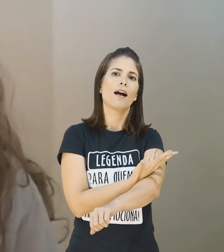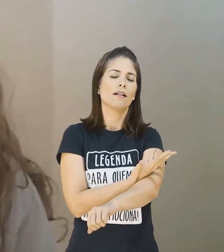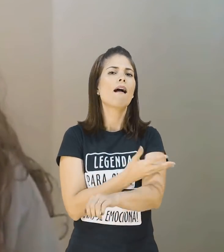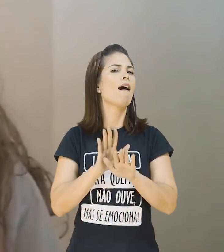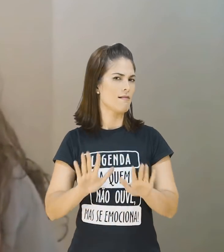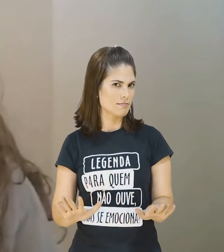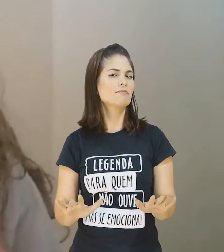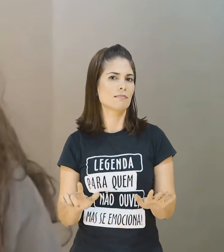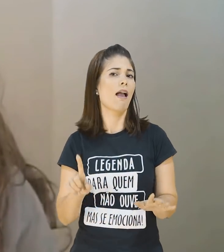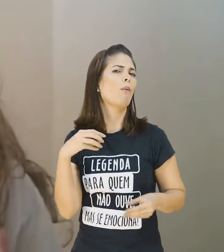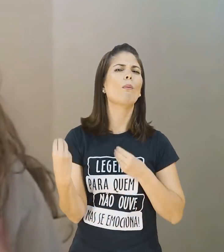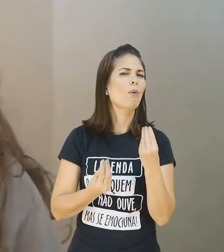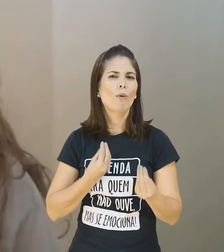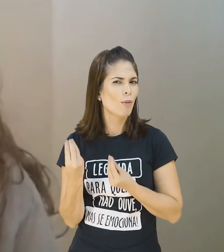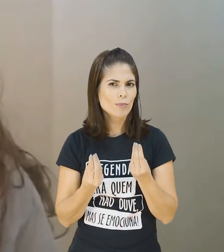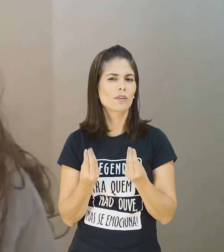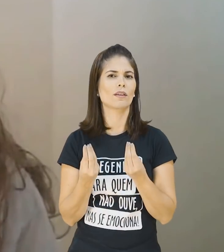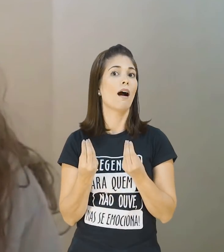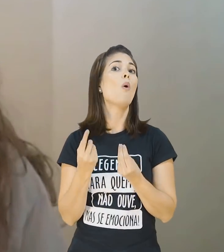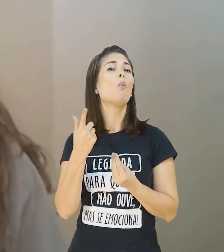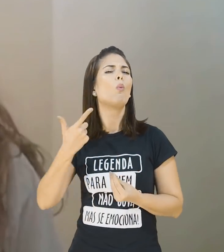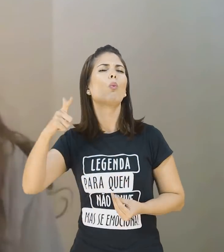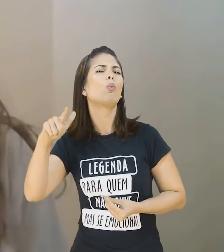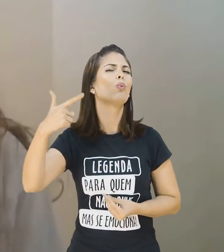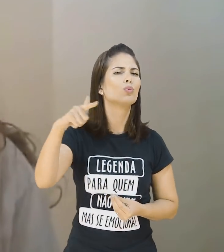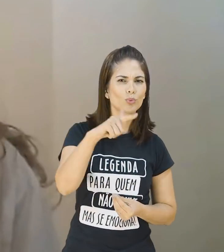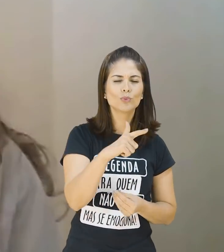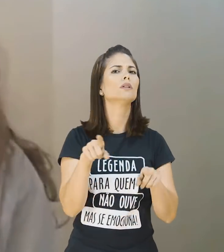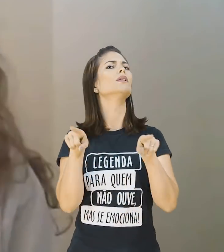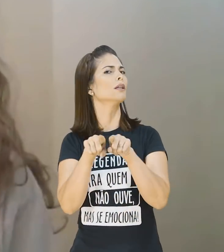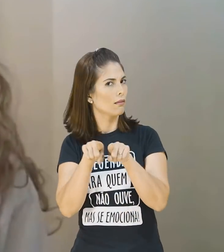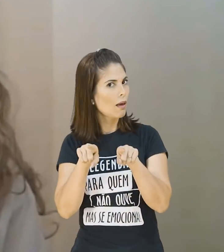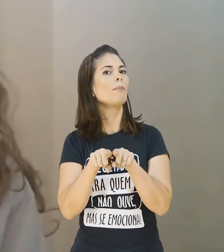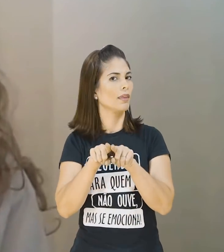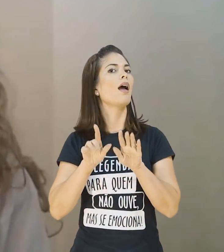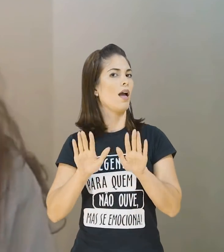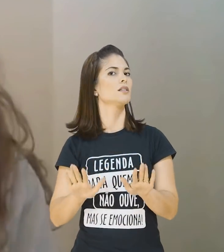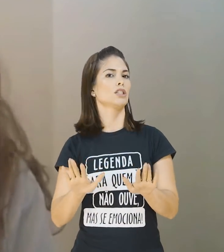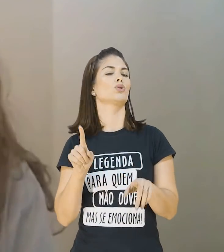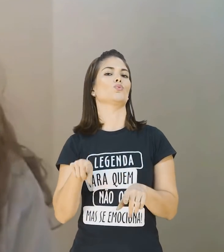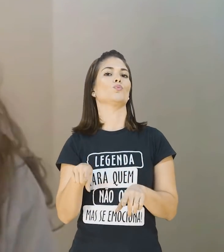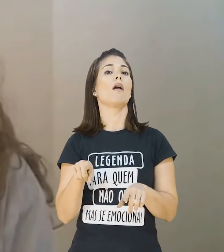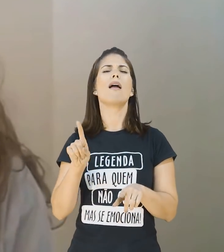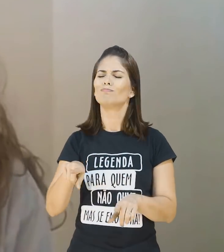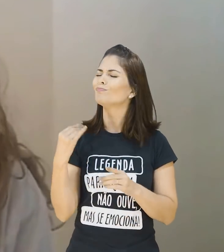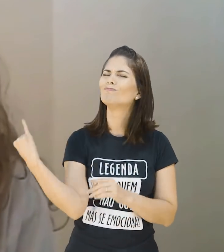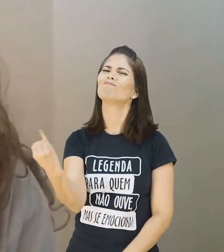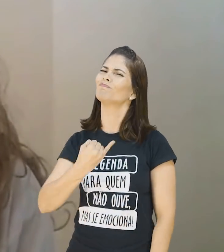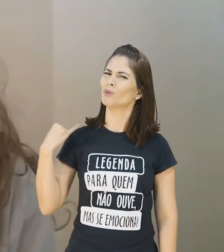Nós temos o direito de ter emoção assim como os outros também. Isso é muito importante.